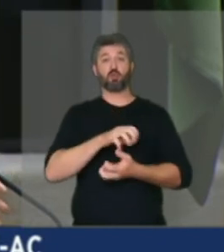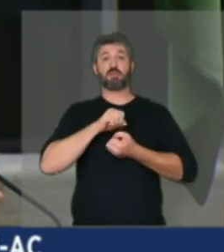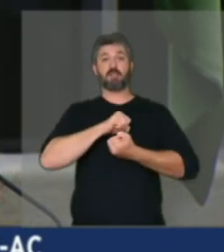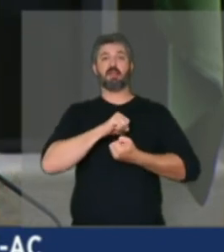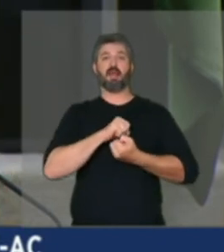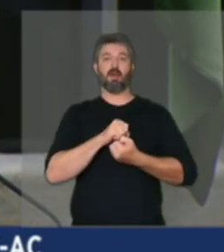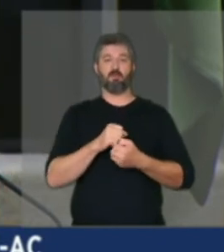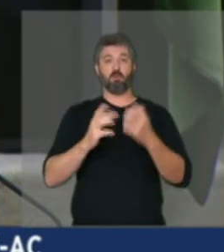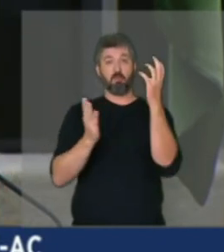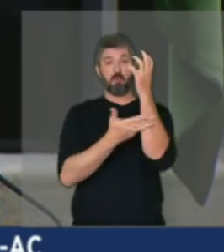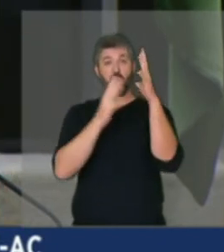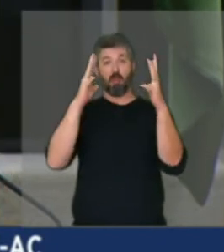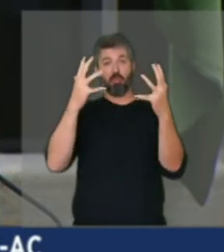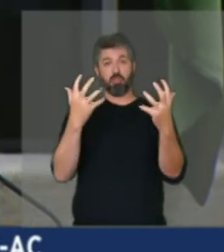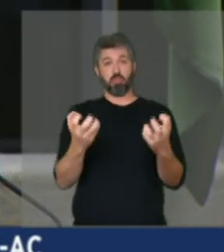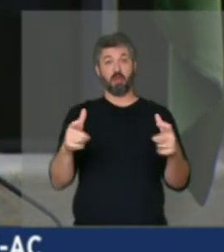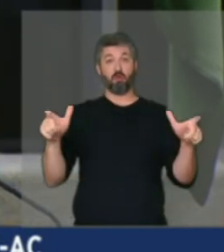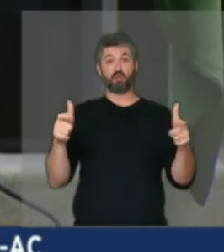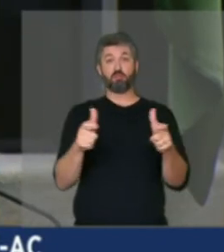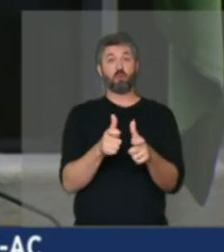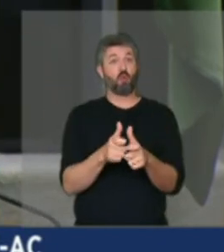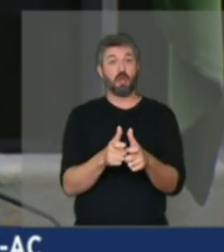ISSO. E AGORA, O QUE NÓS ESTAMOS VENDO NO PRÓPRIO